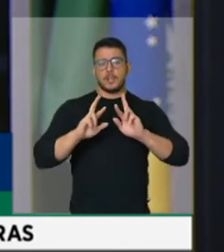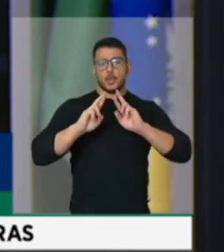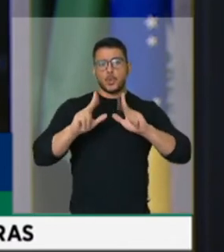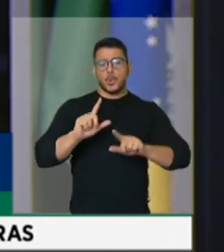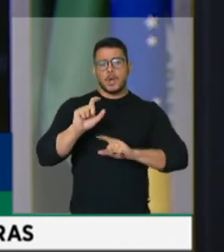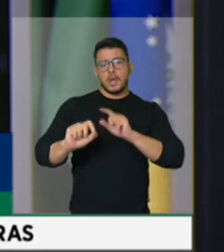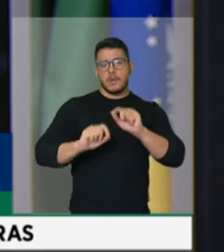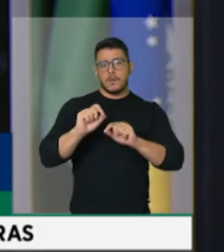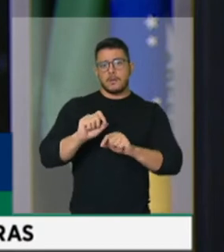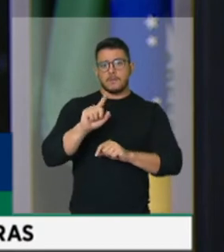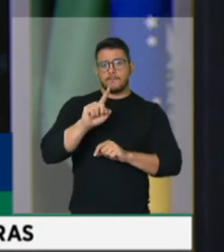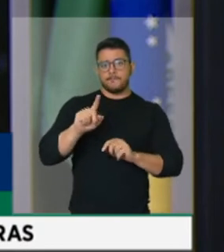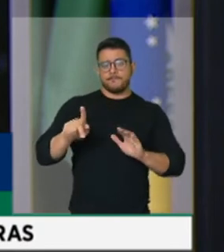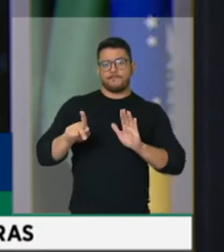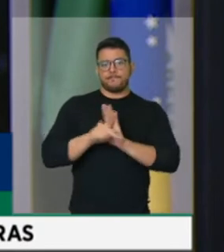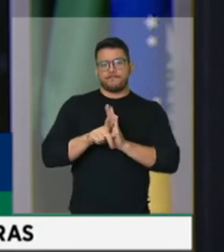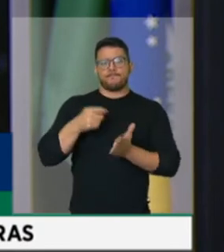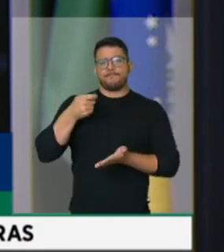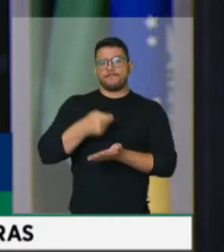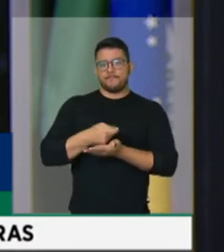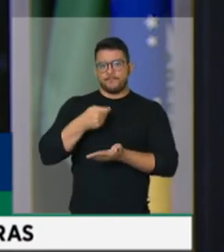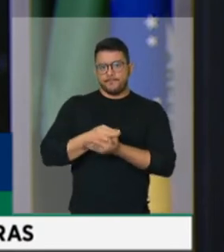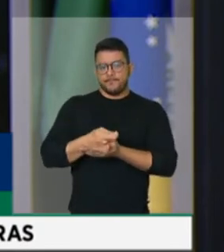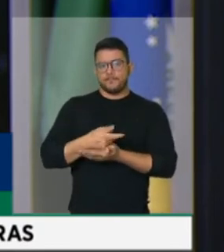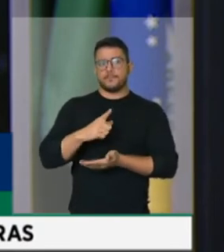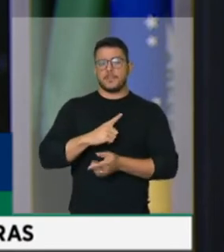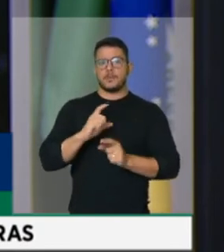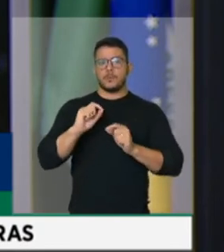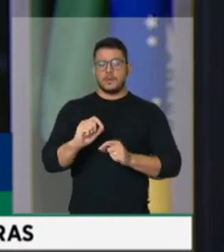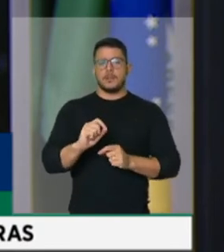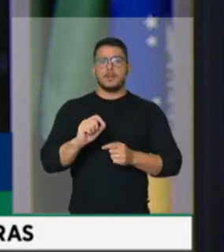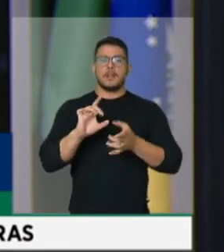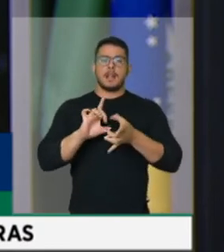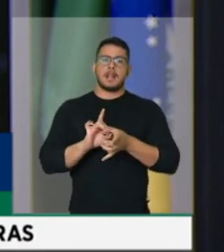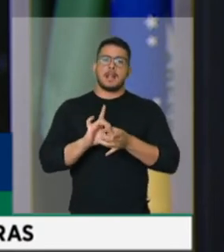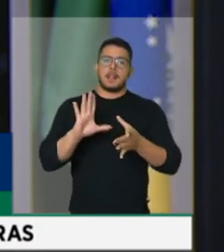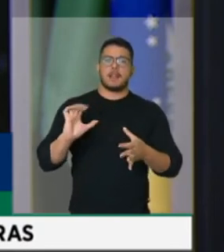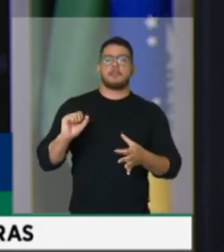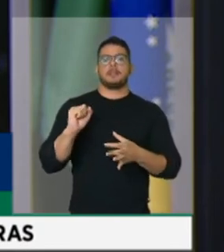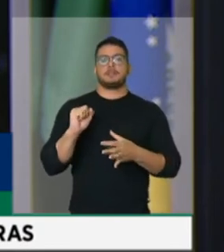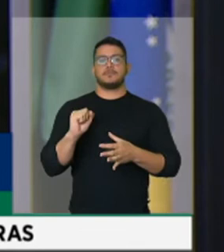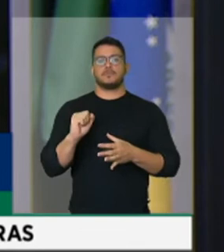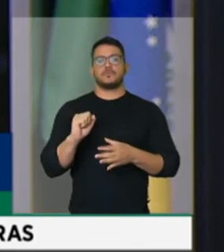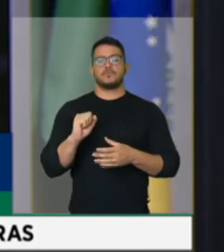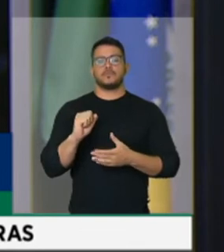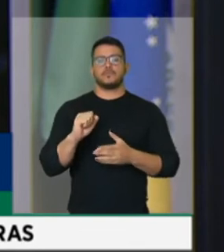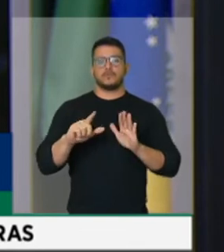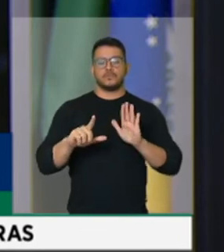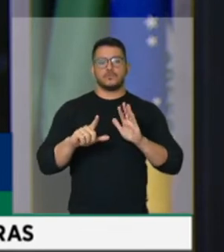DEVE VIABILIZAR MAIOR SEGURANÇA JURÍDICA E CELERIDADE NAS FUTURAS AÇÕ ES... DE DESESTATIZAÇÃO DE EMPRESAS PÚBLICAS. IMPORTANTE MENCIONAR QUE A PROPOSTA NÃO